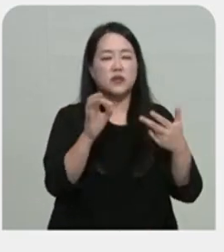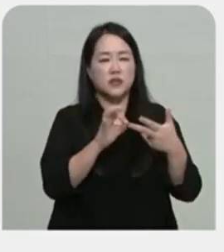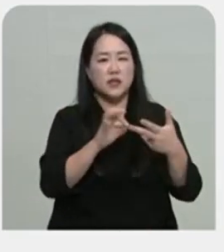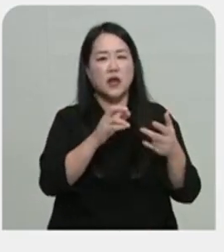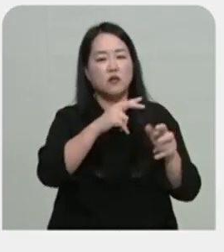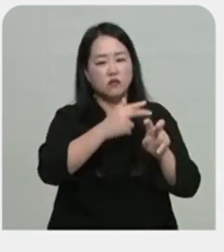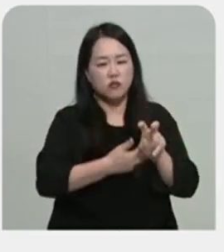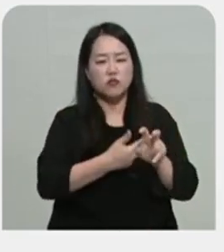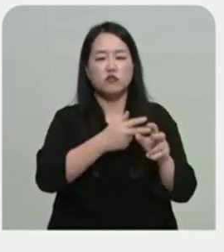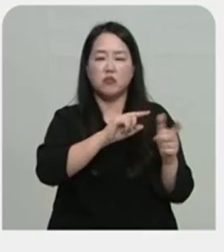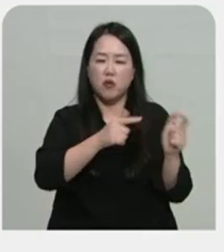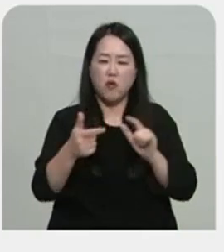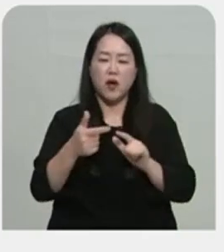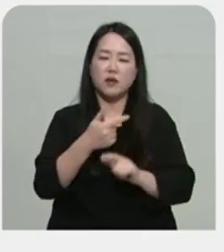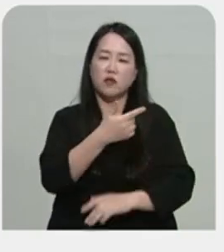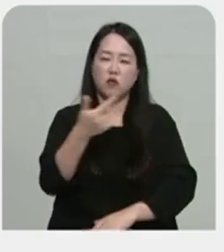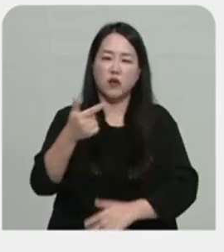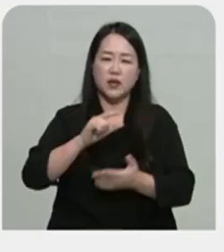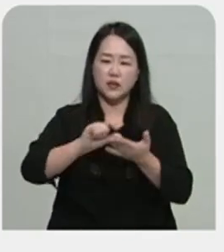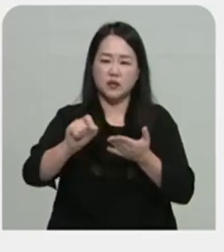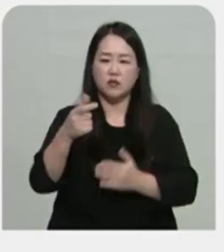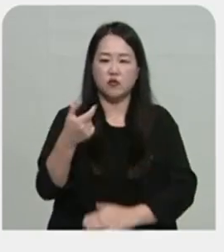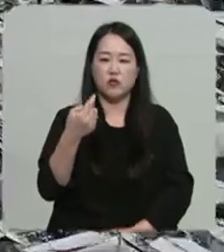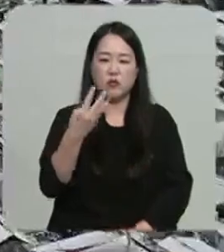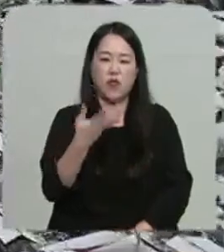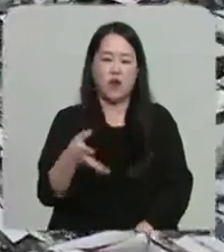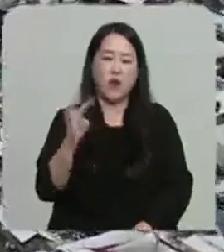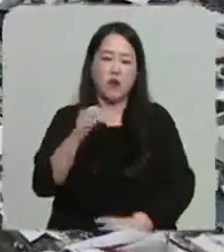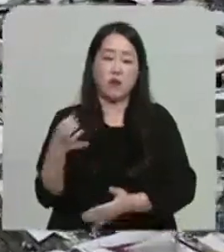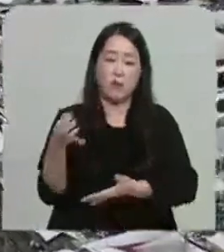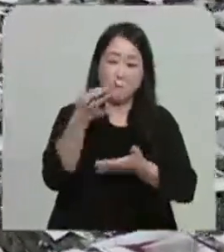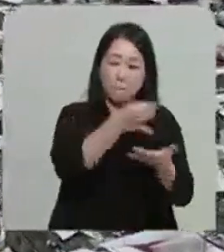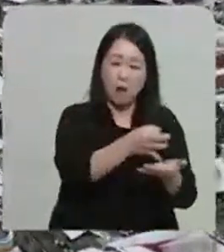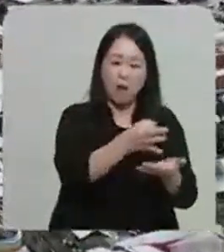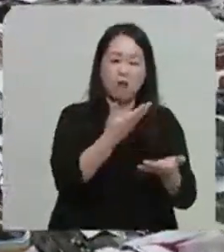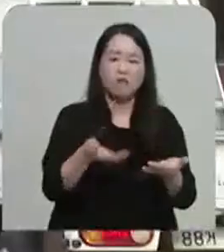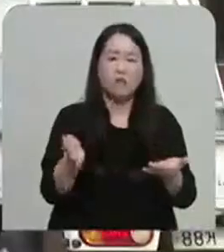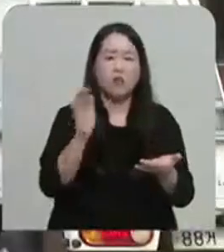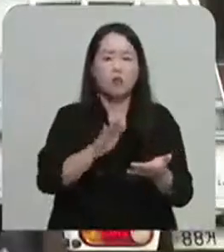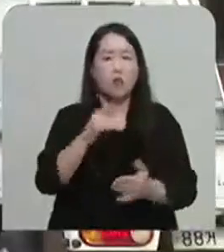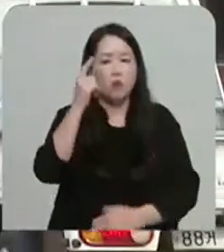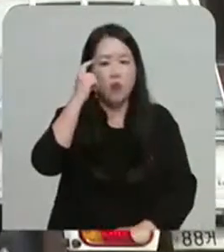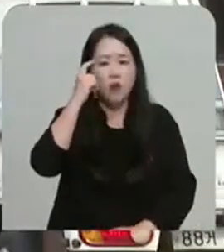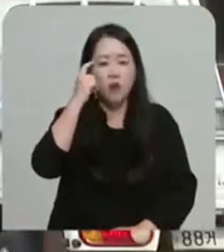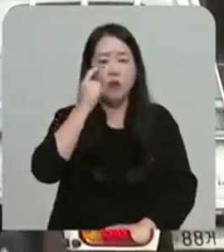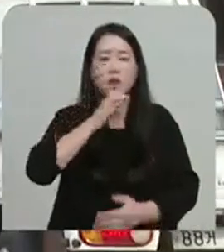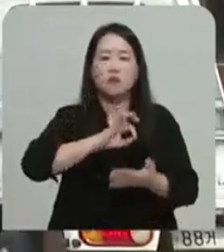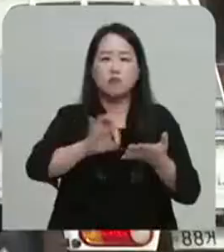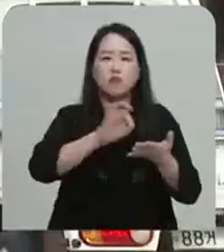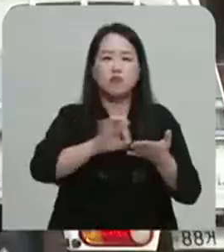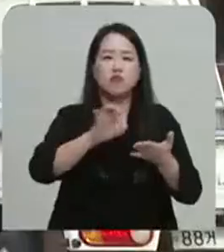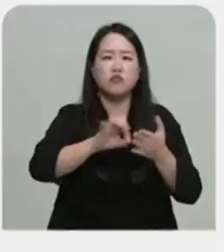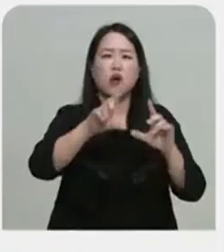부안 6개 시군도 64억 원을 받습니다 하지만 어찌 된 일인지 기금 집행 률이 턱없이 낮습니다.